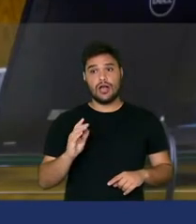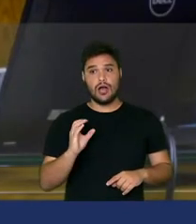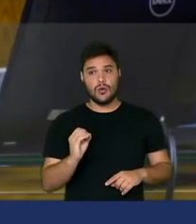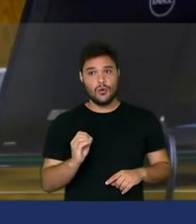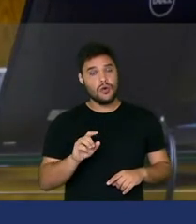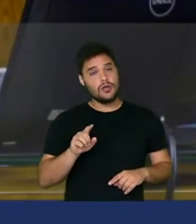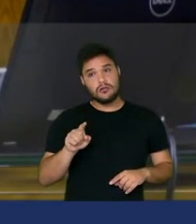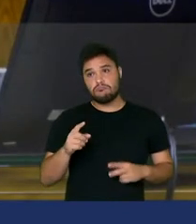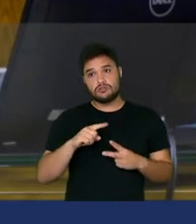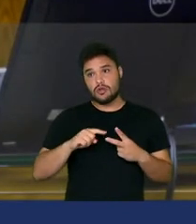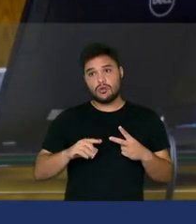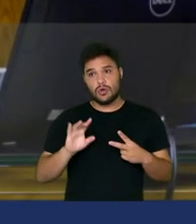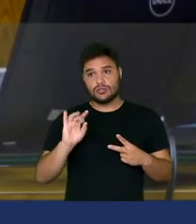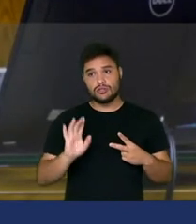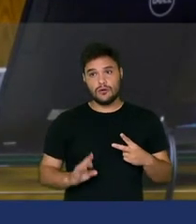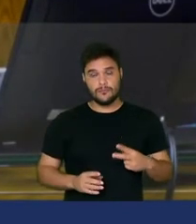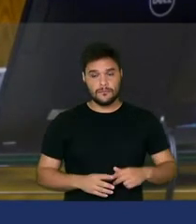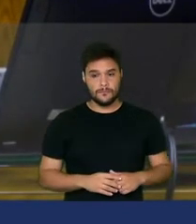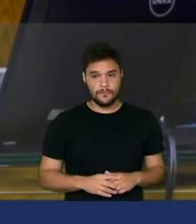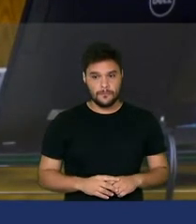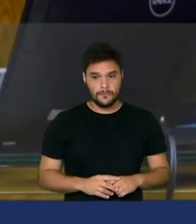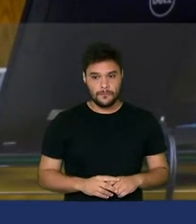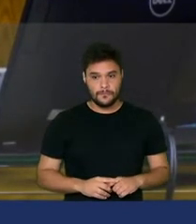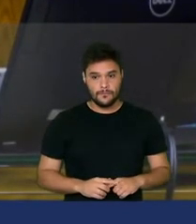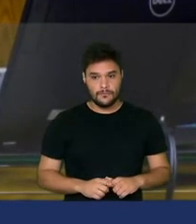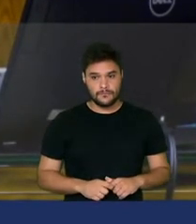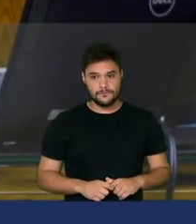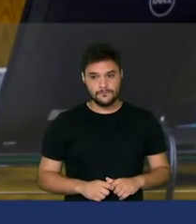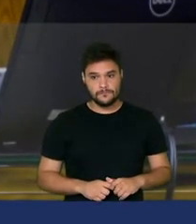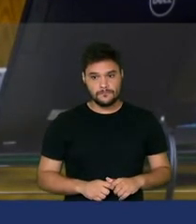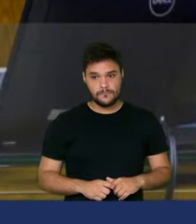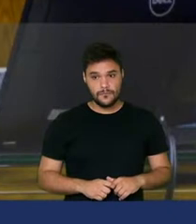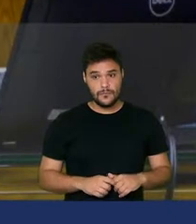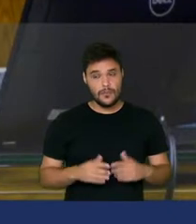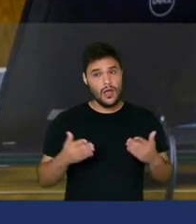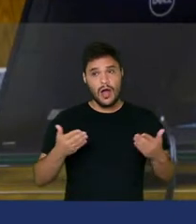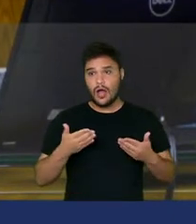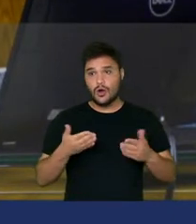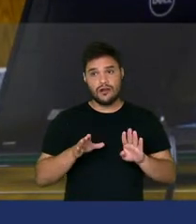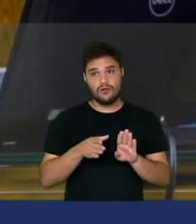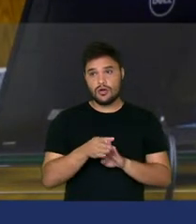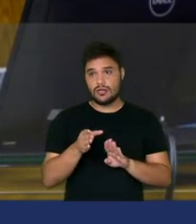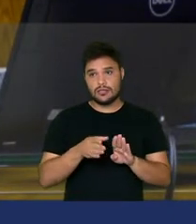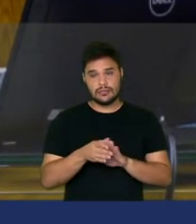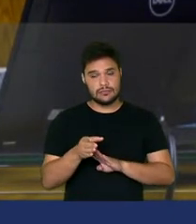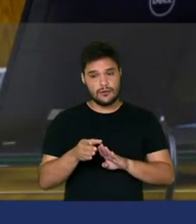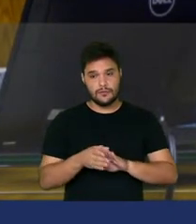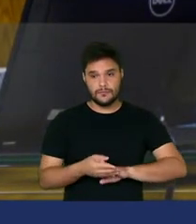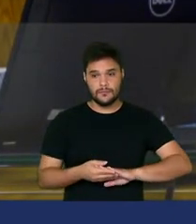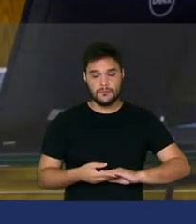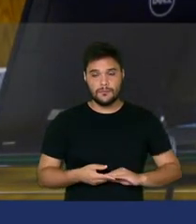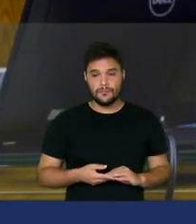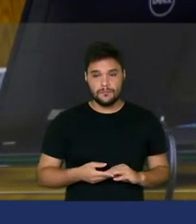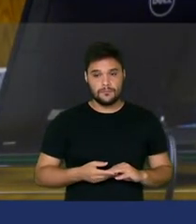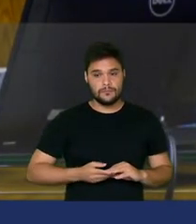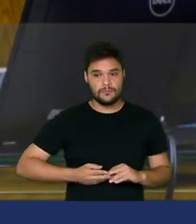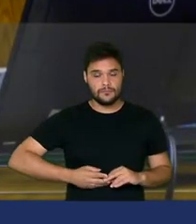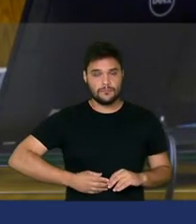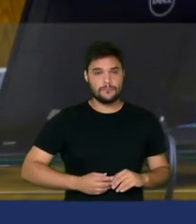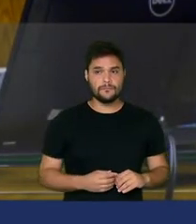DEPUTADO TIAGO MITRAUD. SÓ TEM O DEPUTADO TIAGO MITRAUD E VOSSA EXCELÊNCIA. EU VOU PARA